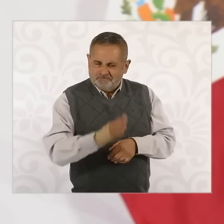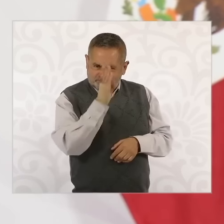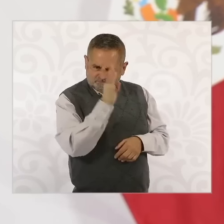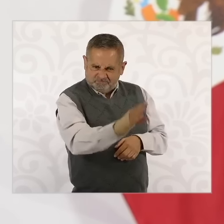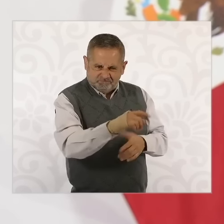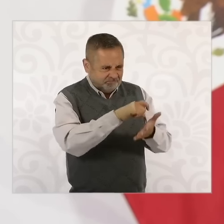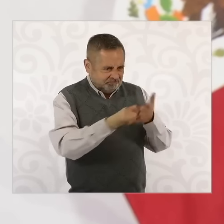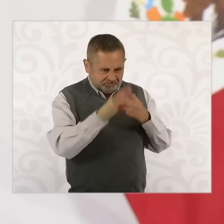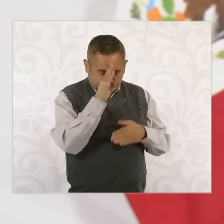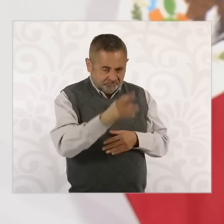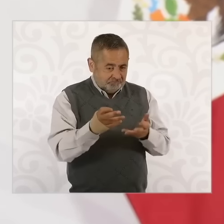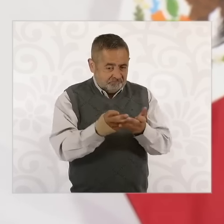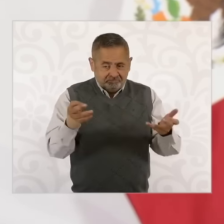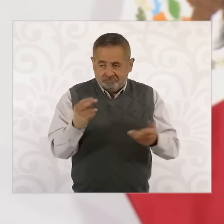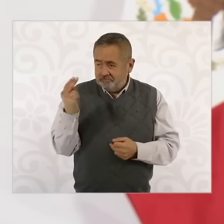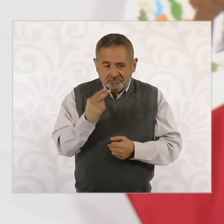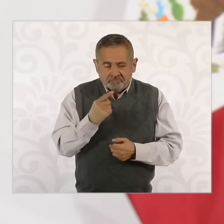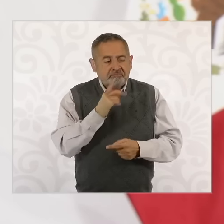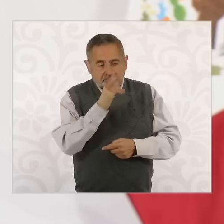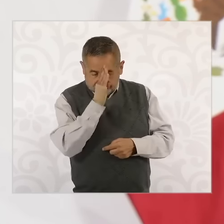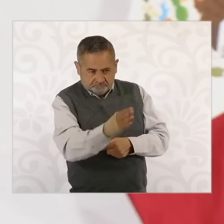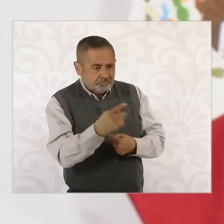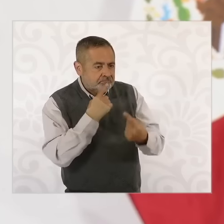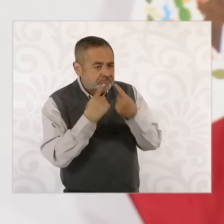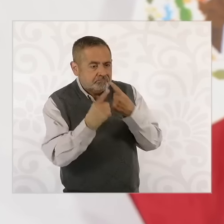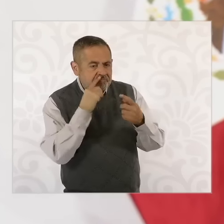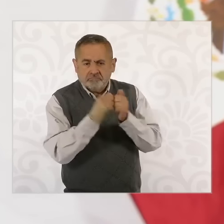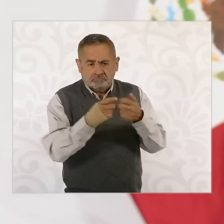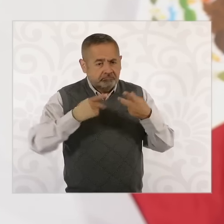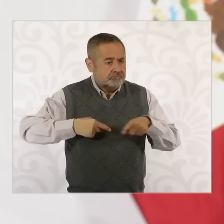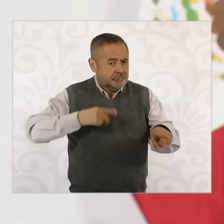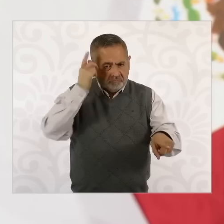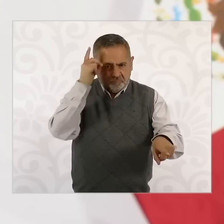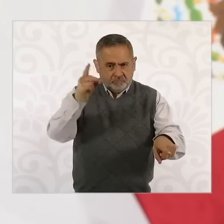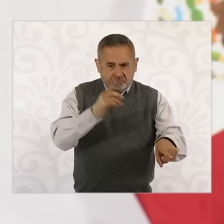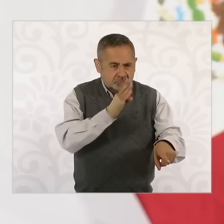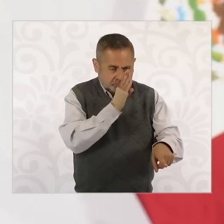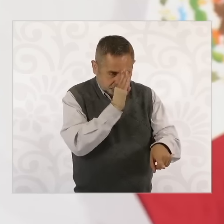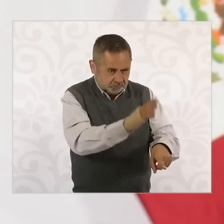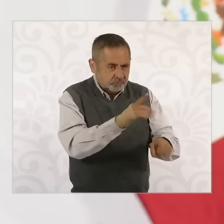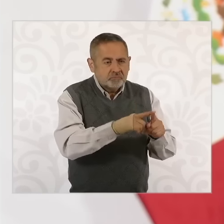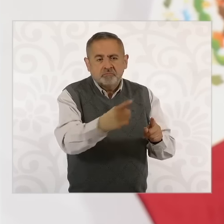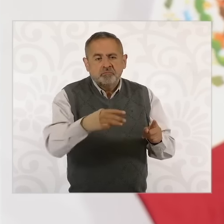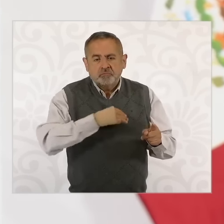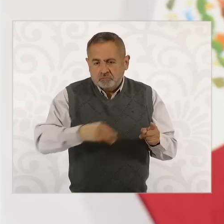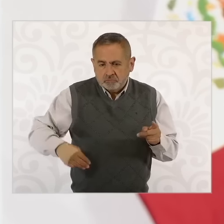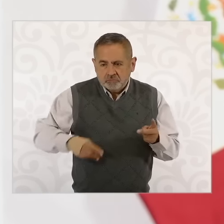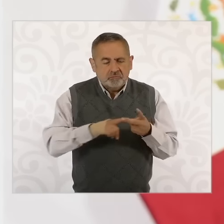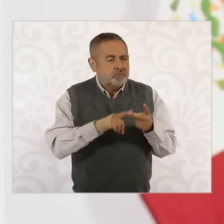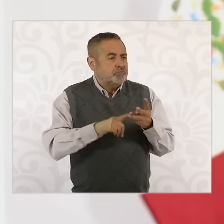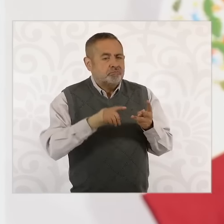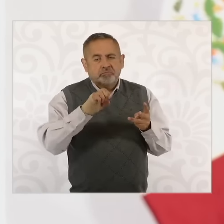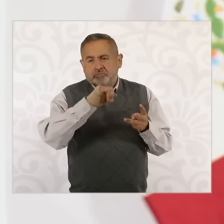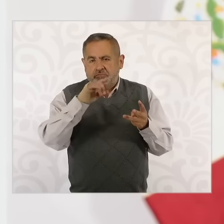que pueda pasar el tren, se habla directamente con el municipio, con elegido, se hacen asambleas,